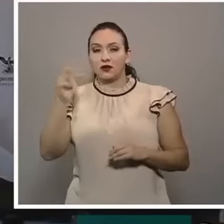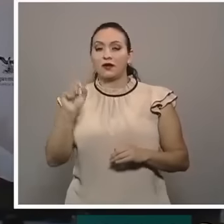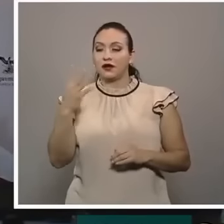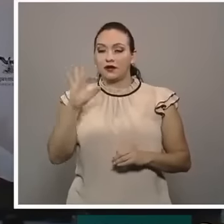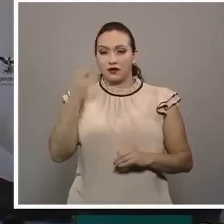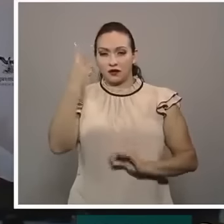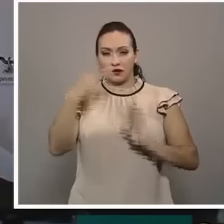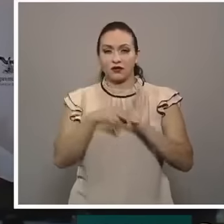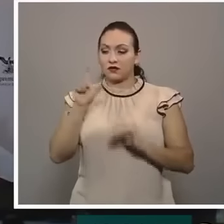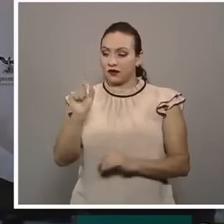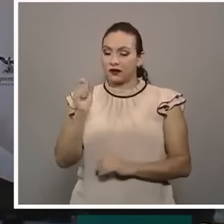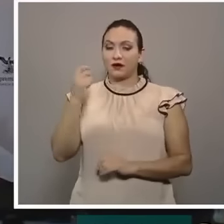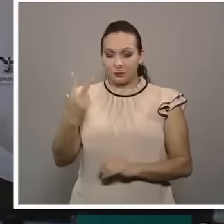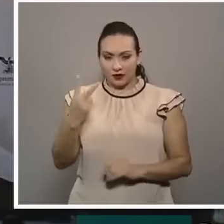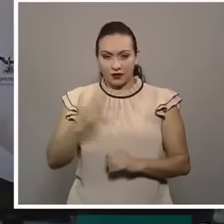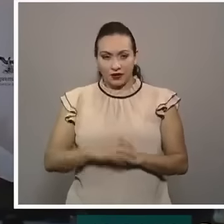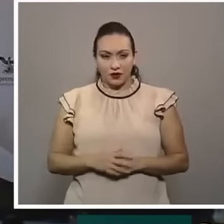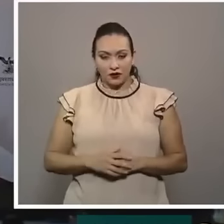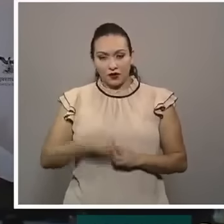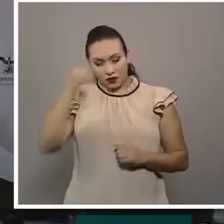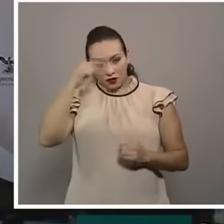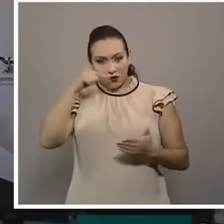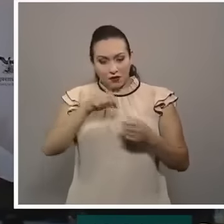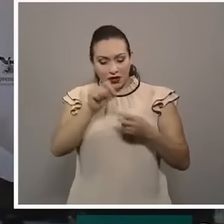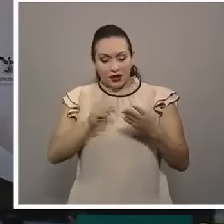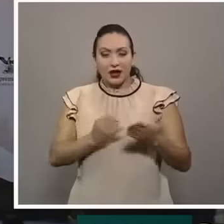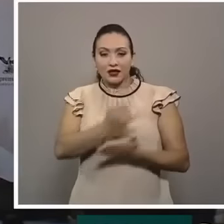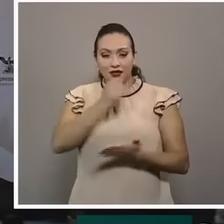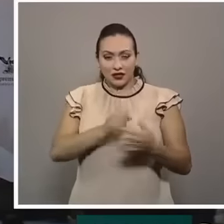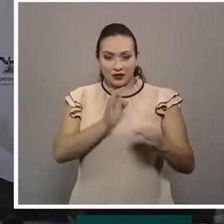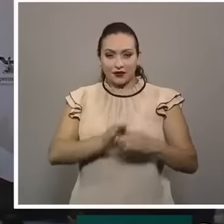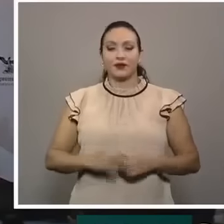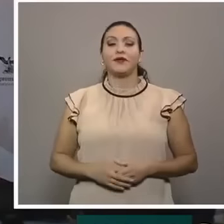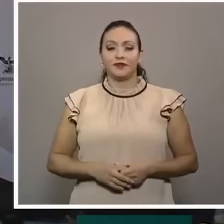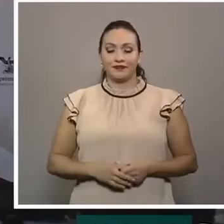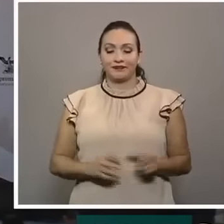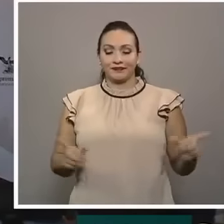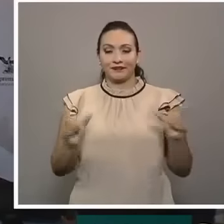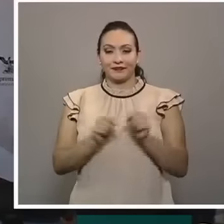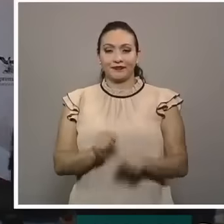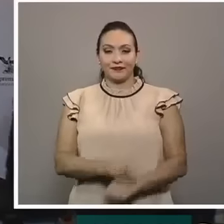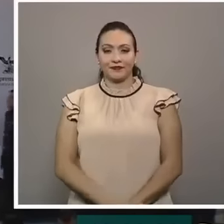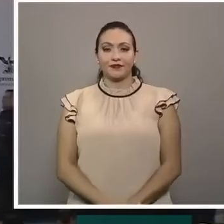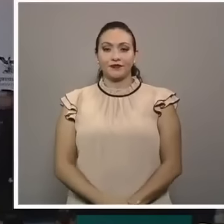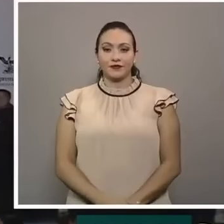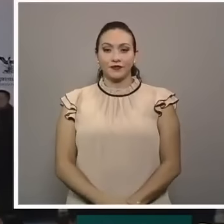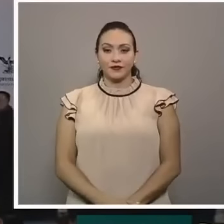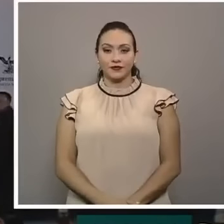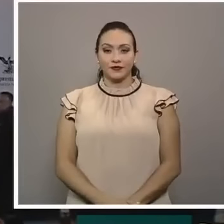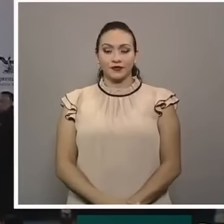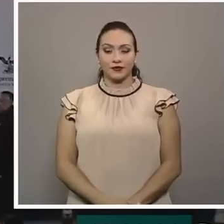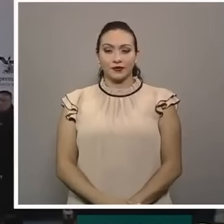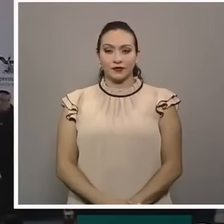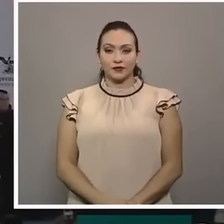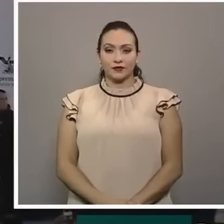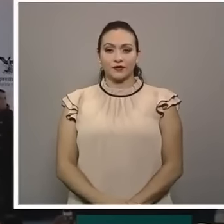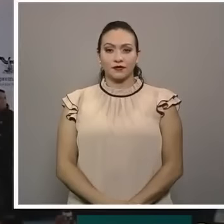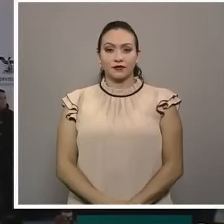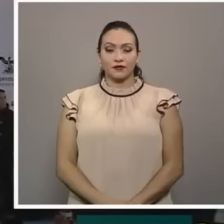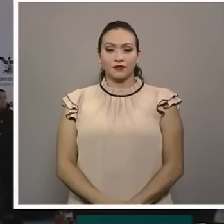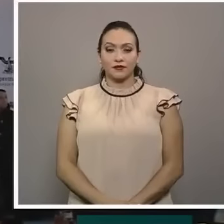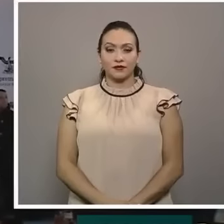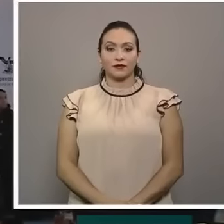para los efectos precisados en la sentencia recurrida. ¿Es cuánto, ministro presidente?